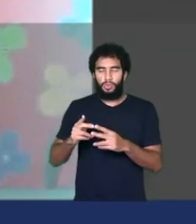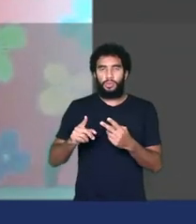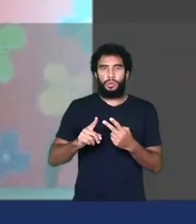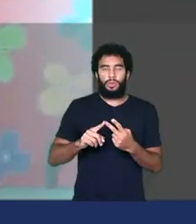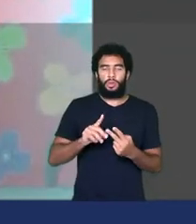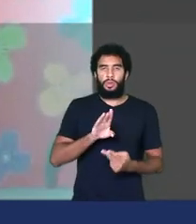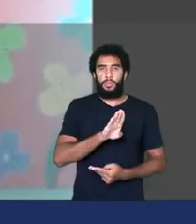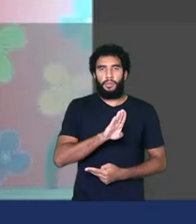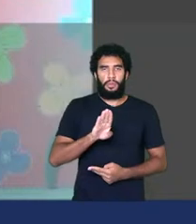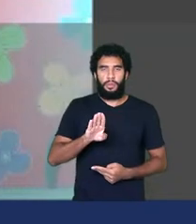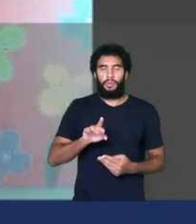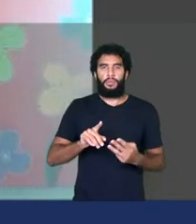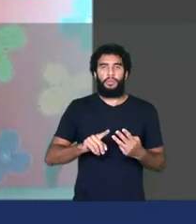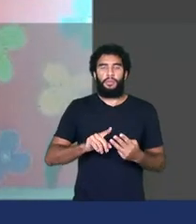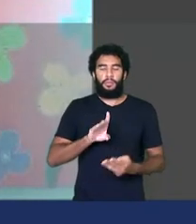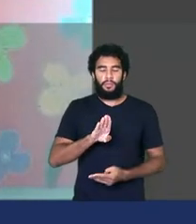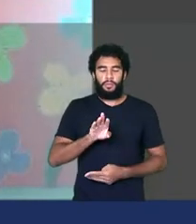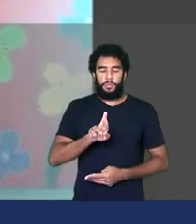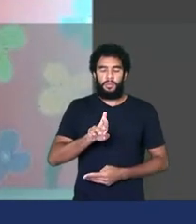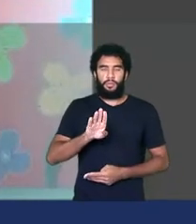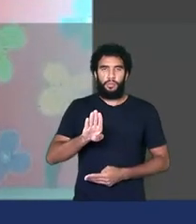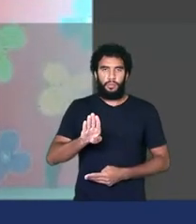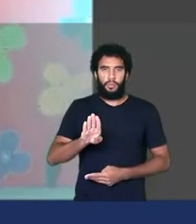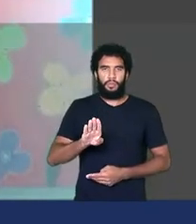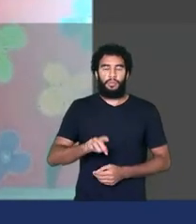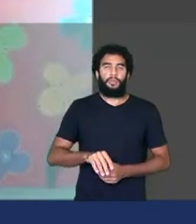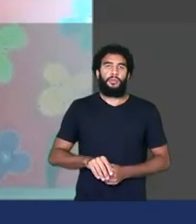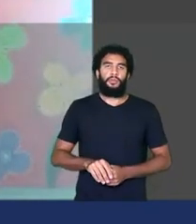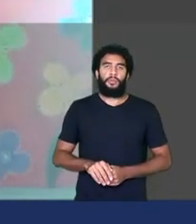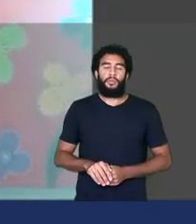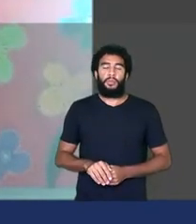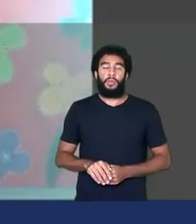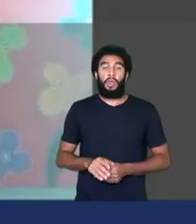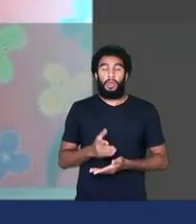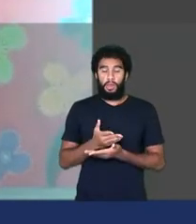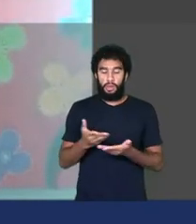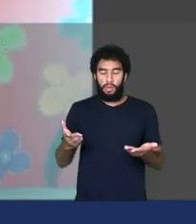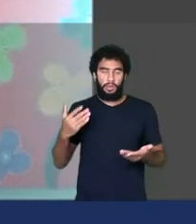TEM UM PAPEL FUNDAMENTAL, CAIXA ECONÔMICA, BANCO DO BRASIL, NA MINHA REGIÃO,